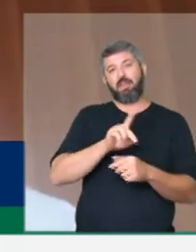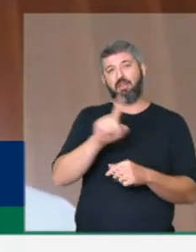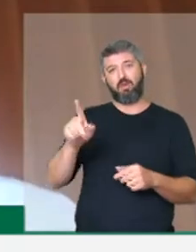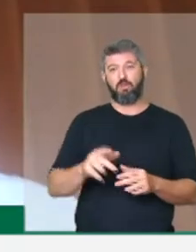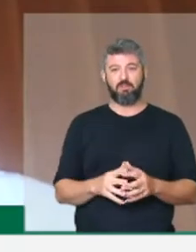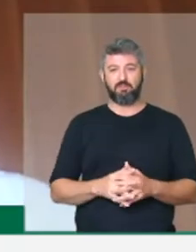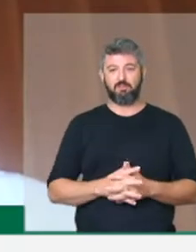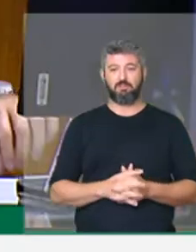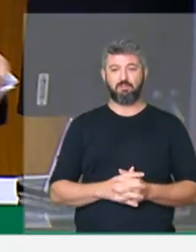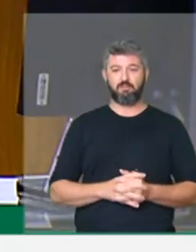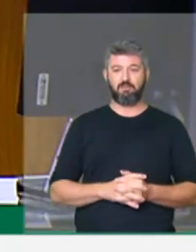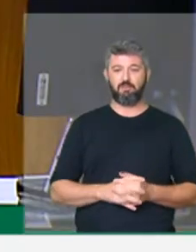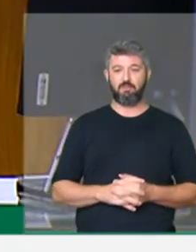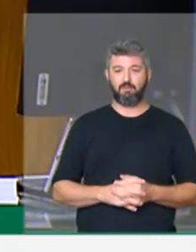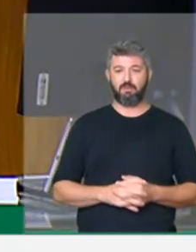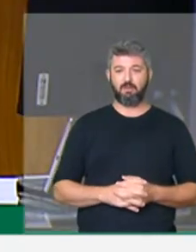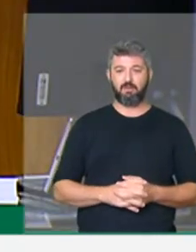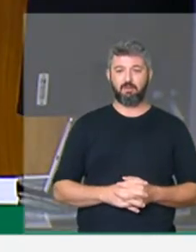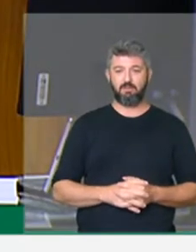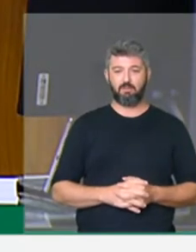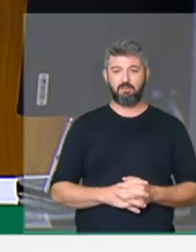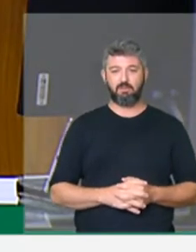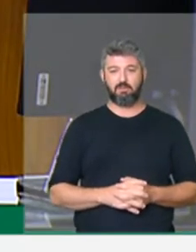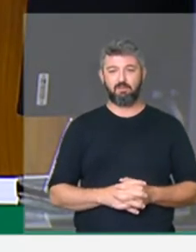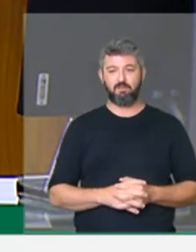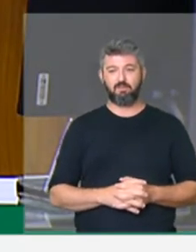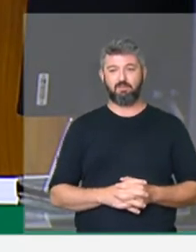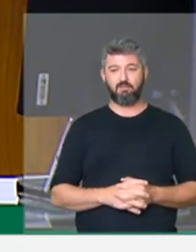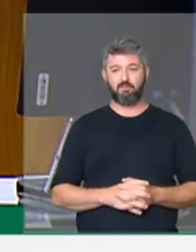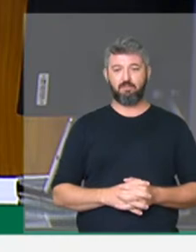ORIENTA SIM, PRESIDENTE. -- [PRESIDENTE]: AQUELES QUE FOREM PELA APROVAÇÃO PERMANEÇAM COMO SE ACHAM.